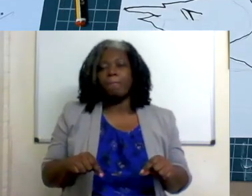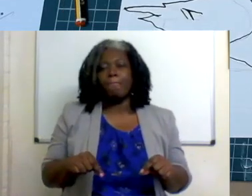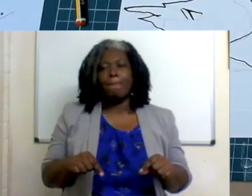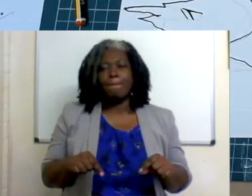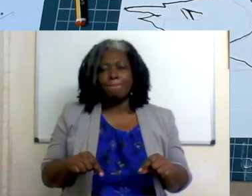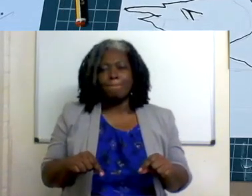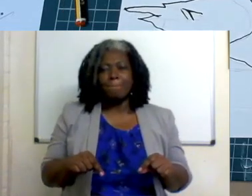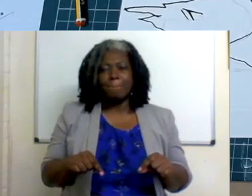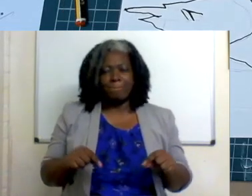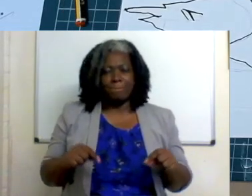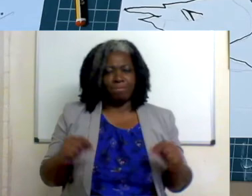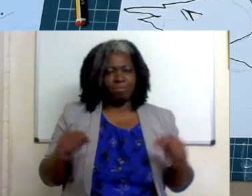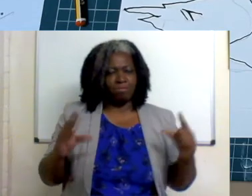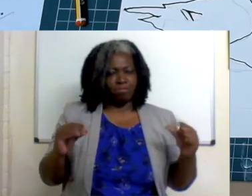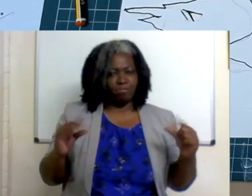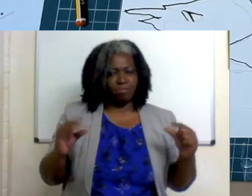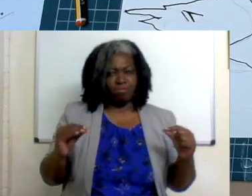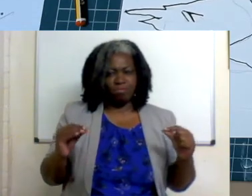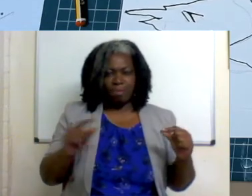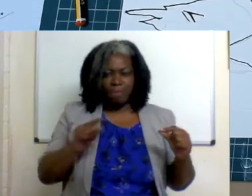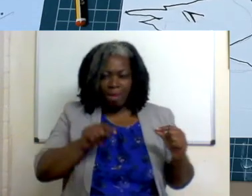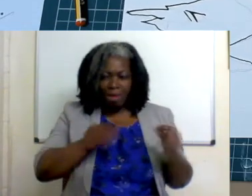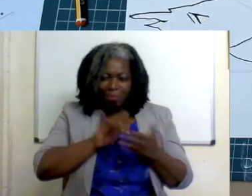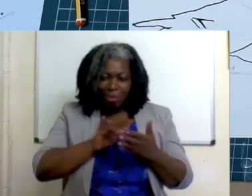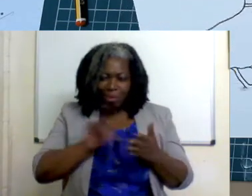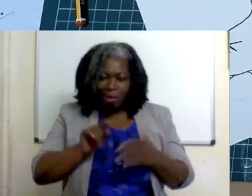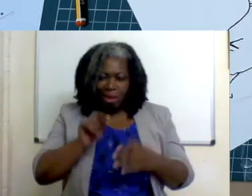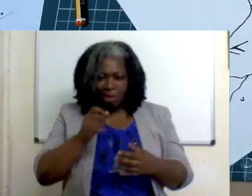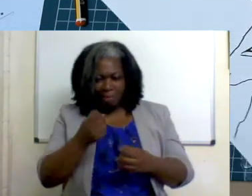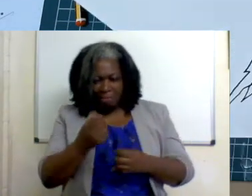co budeme delat ted? Udelal jsem rychly, tenky obrys pro treti